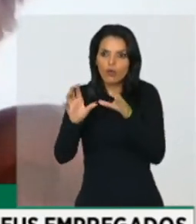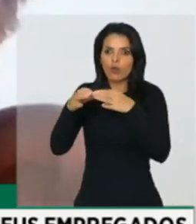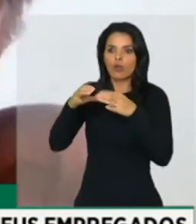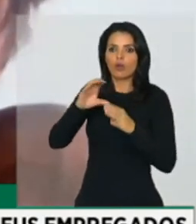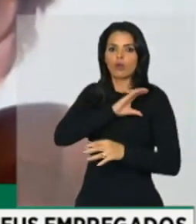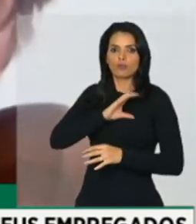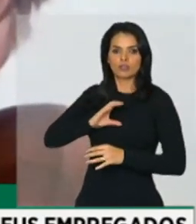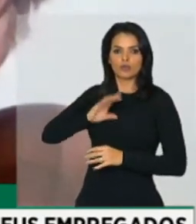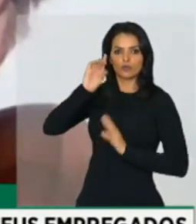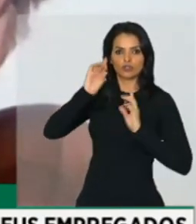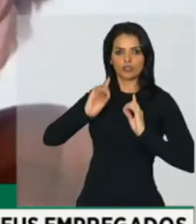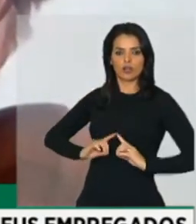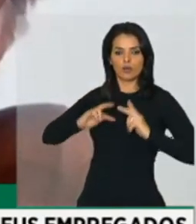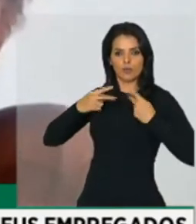GOVERNADOR DO DISTRITO FEDERAL PARA SE DISCUTIR... A